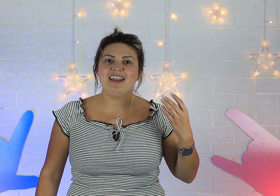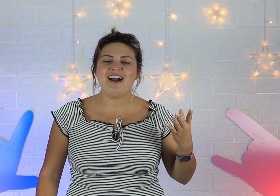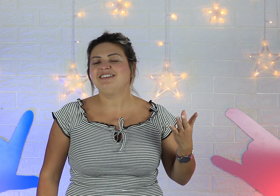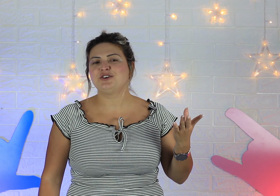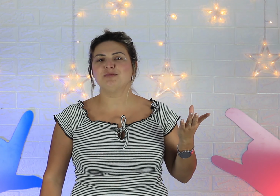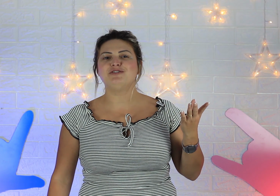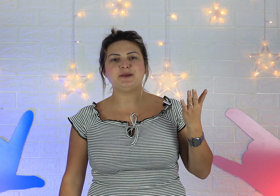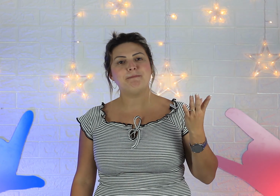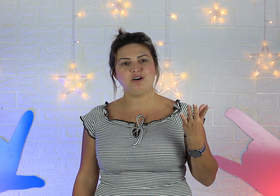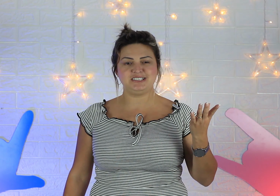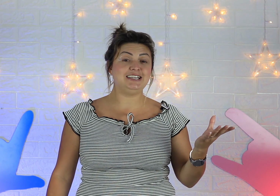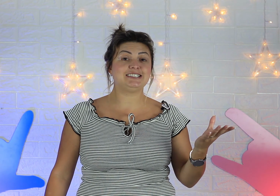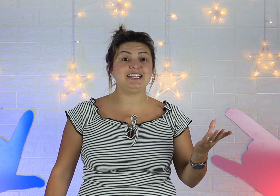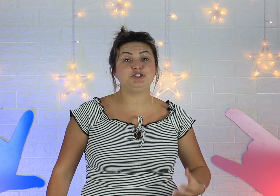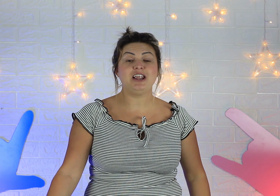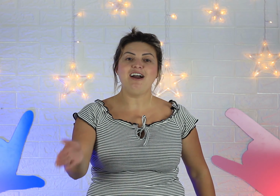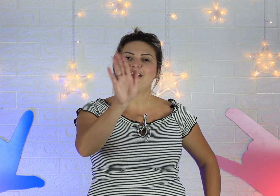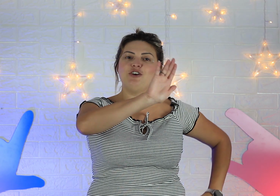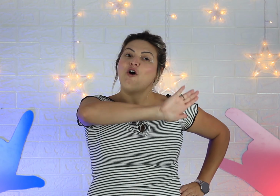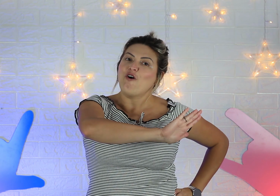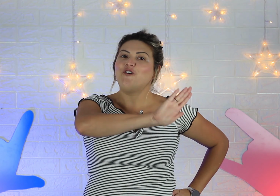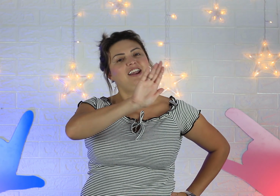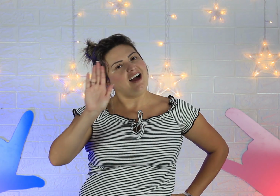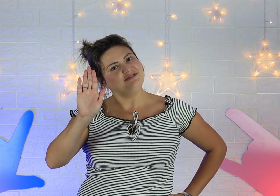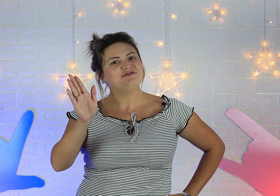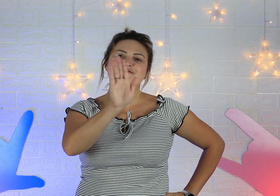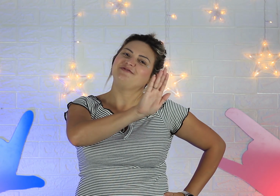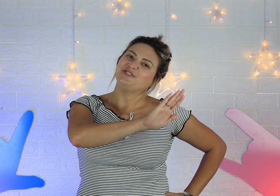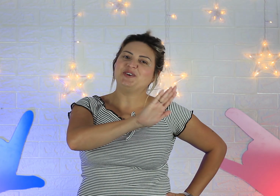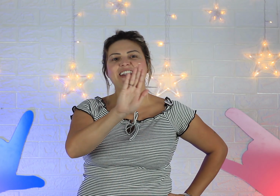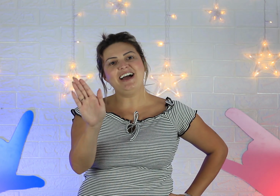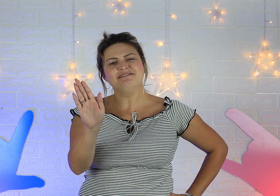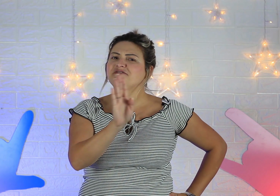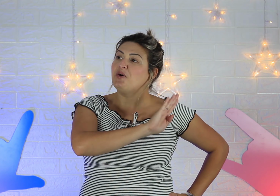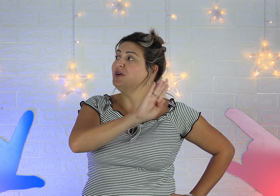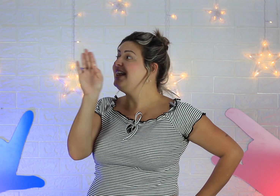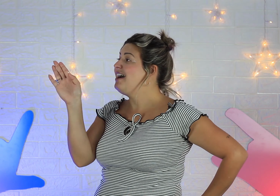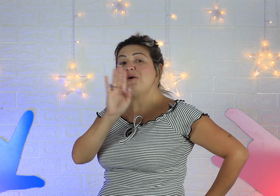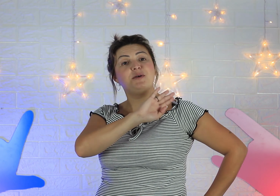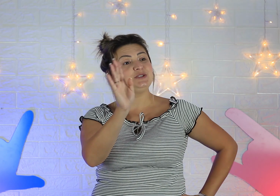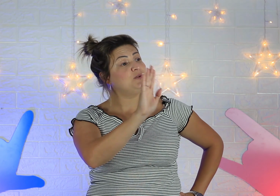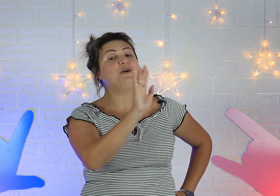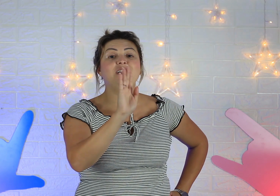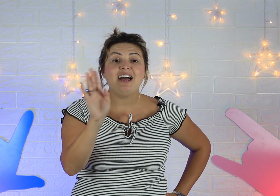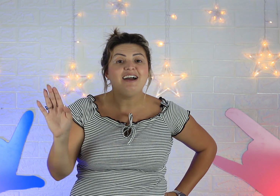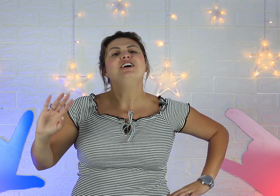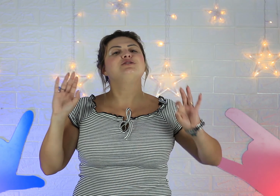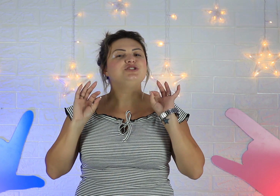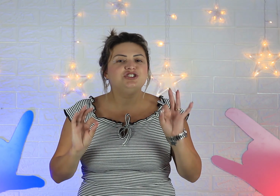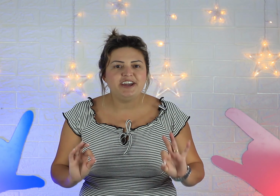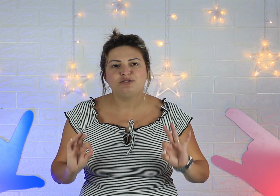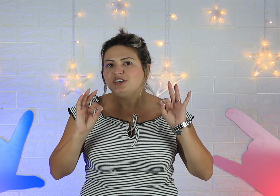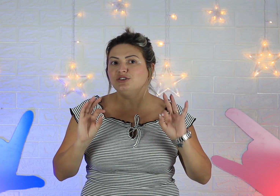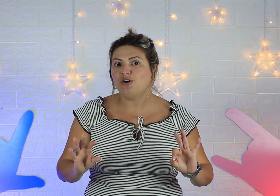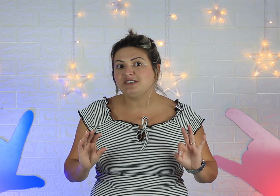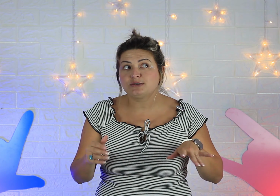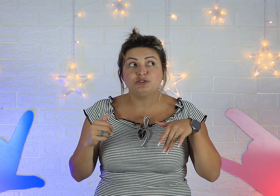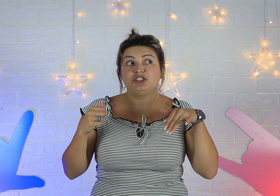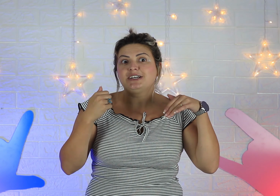um Olá E como que você pode realizar esse Olá aqui ó olá olá olá oi pessoal lá do jeito que nosso